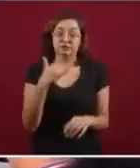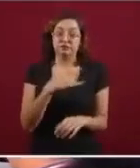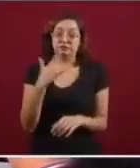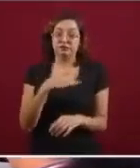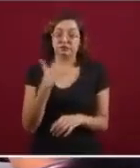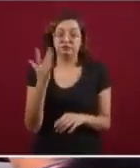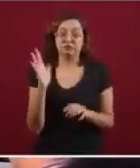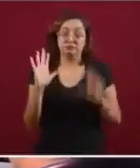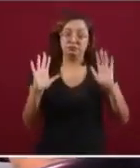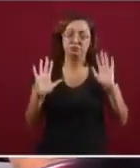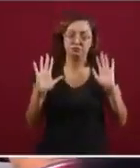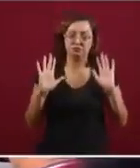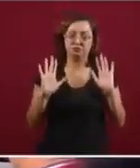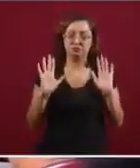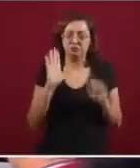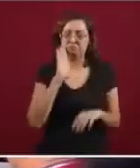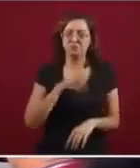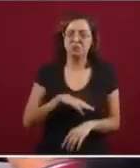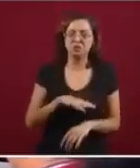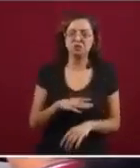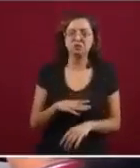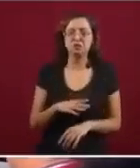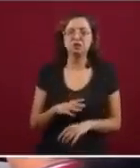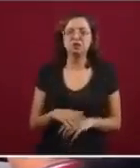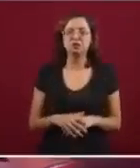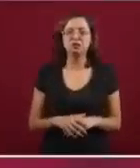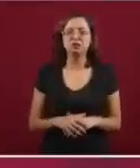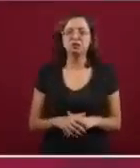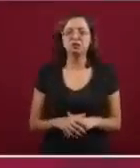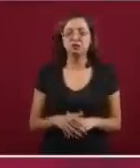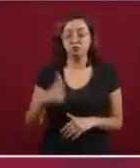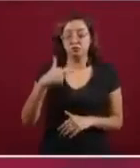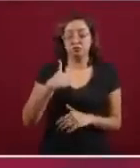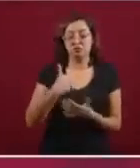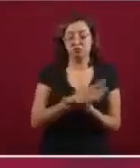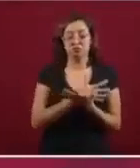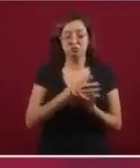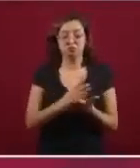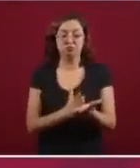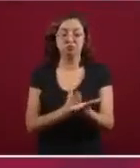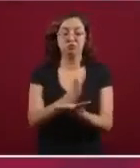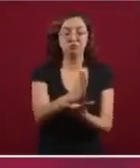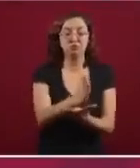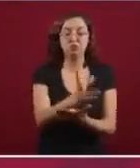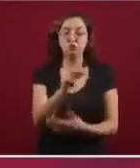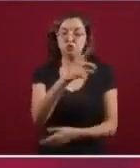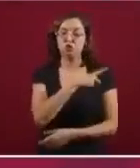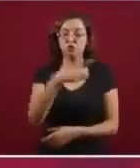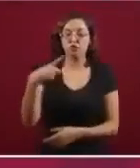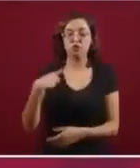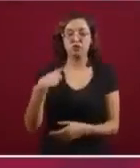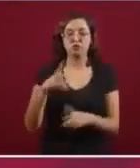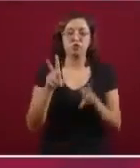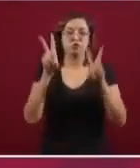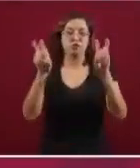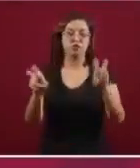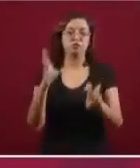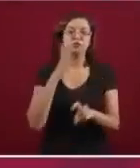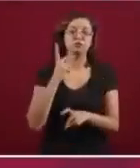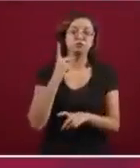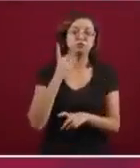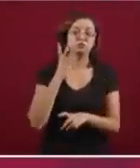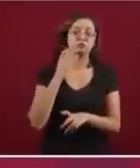que me estoy extralimitando y que no debo yo de meterme en asuntos del legislativo,